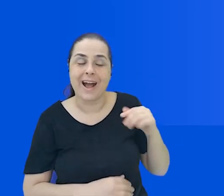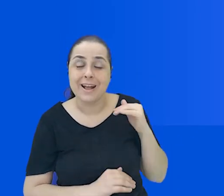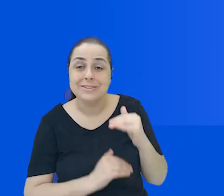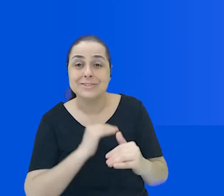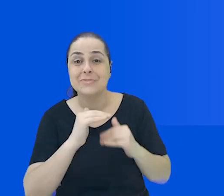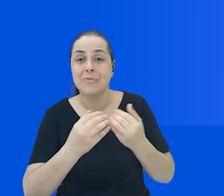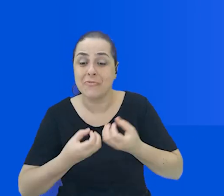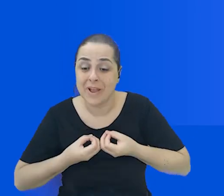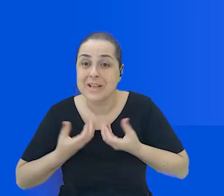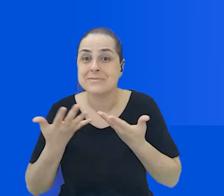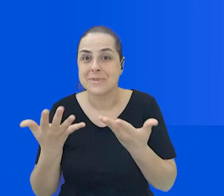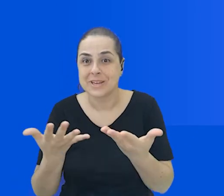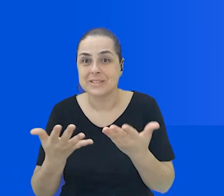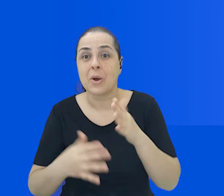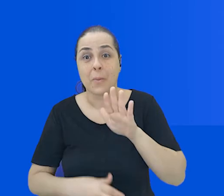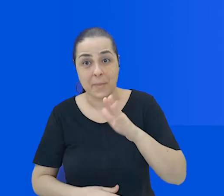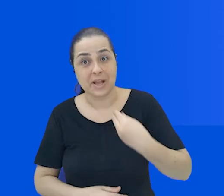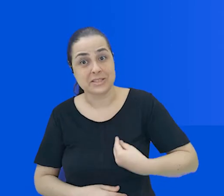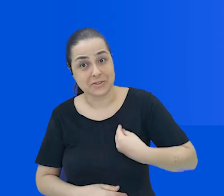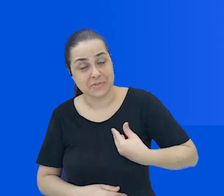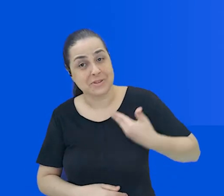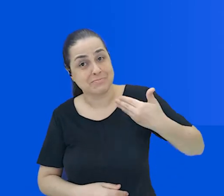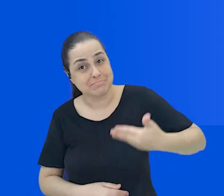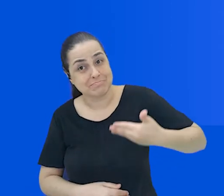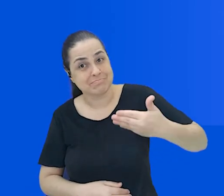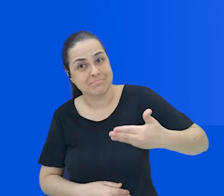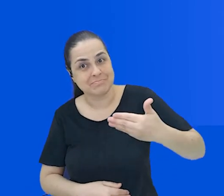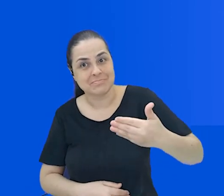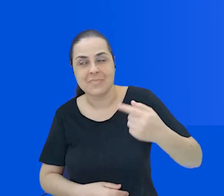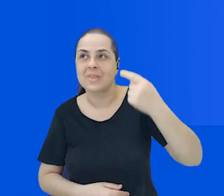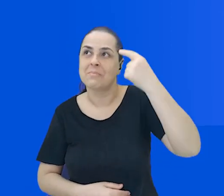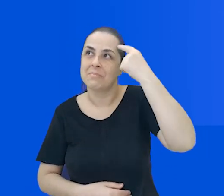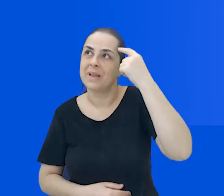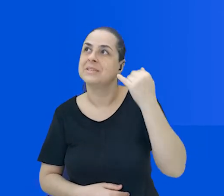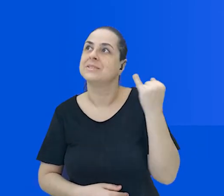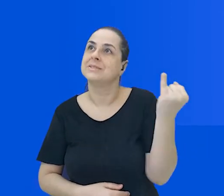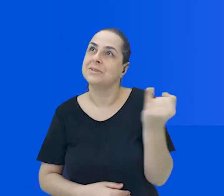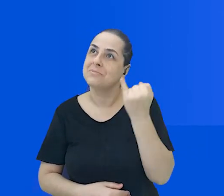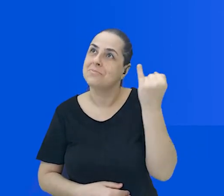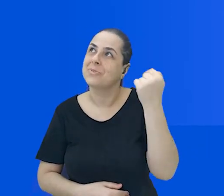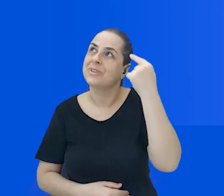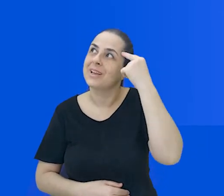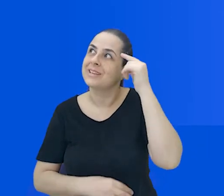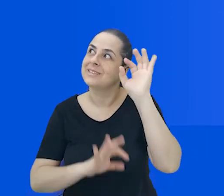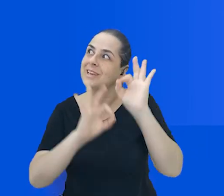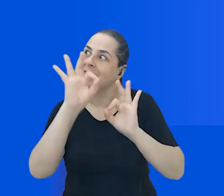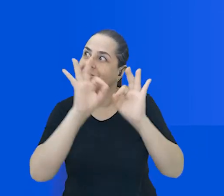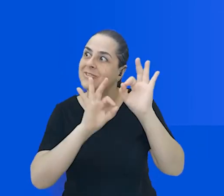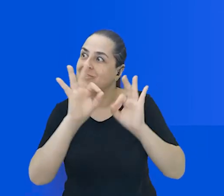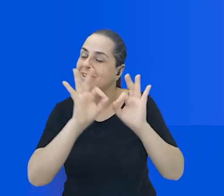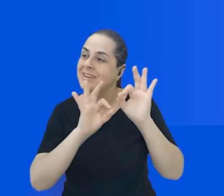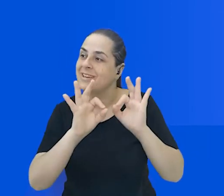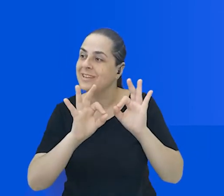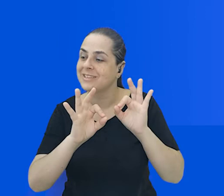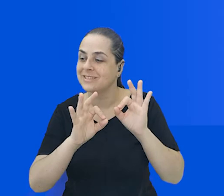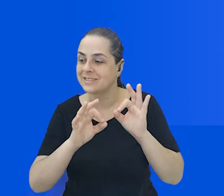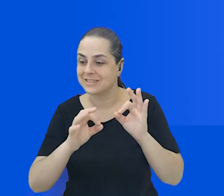também vai ao longo da vida dando tamanha importância e vai começando a pensar, estruturar e às vezes um ciclo emocional,